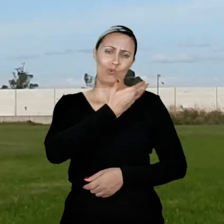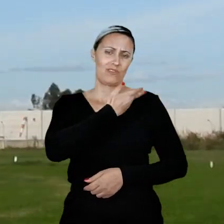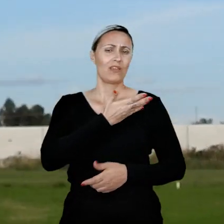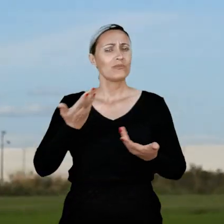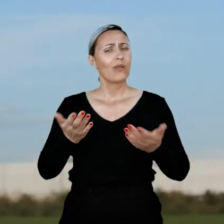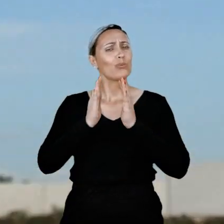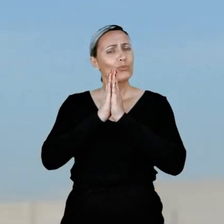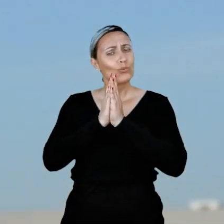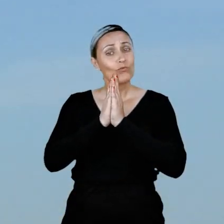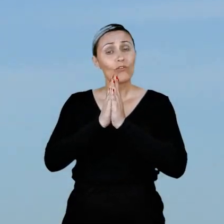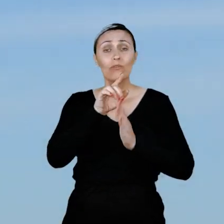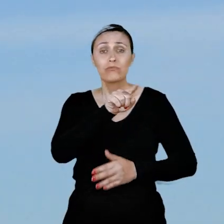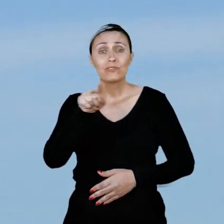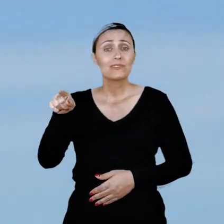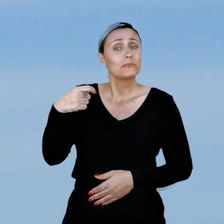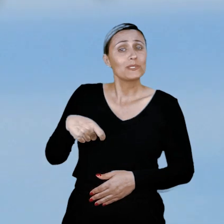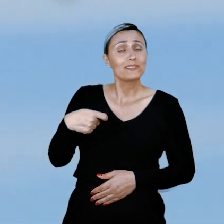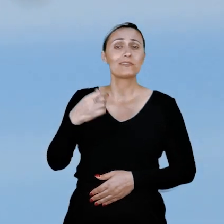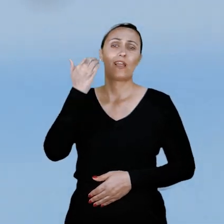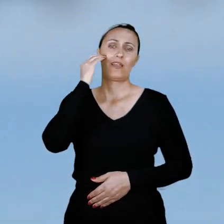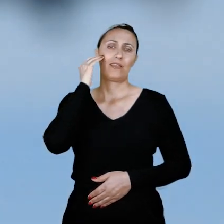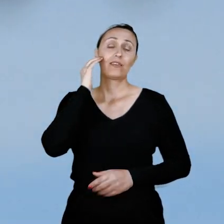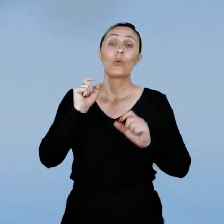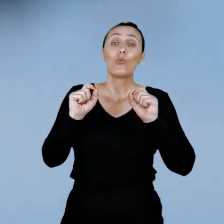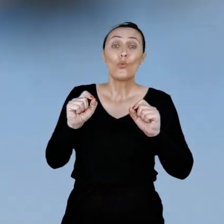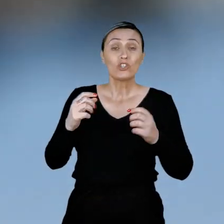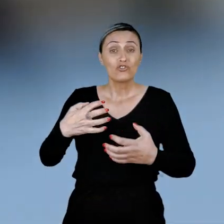entender que as únicas únicas maneiras de transmissão do HIV